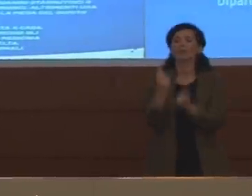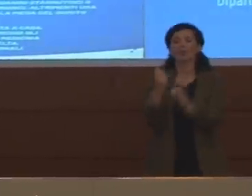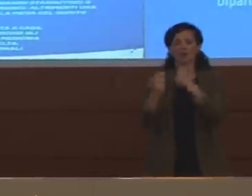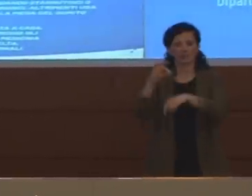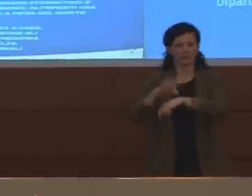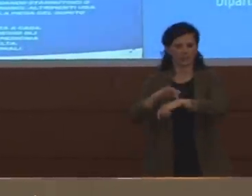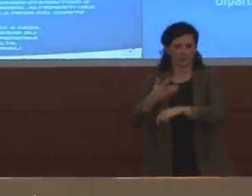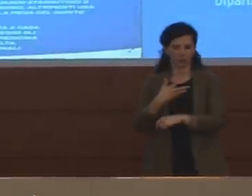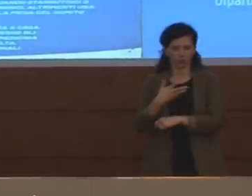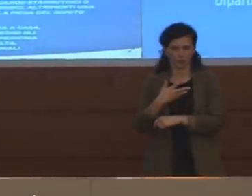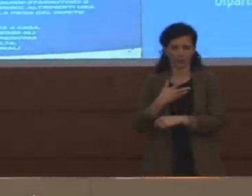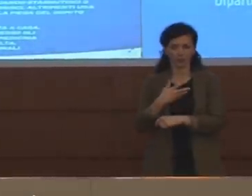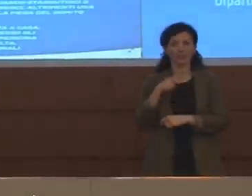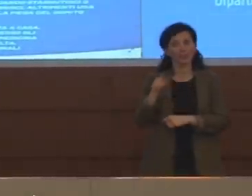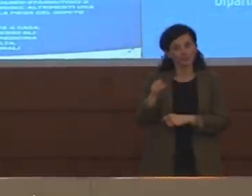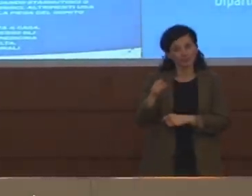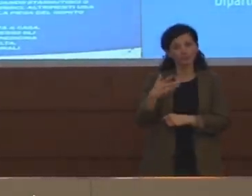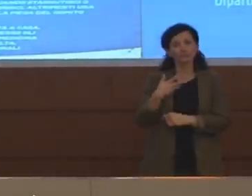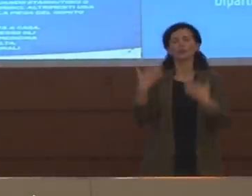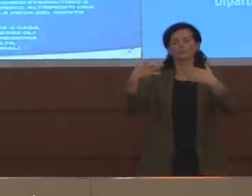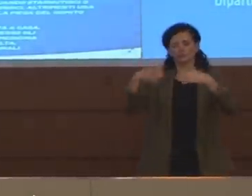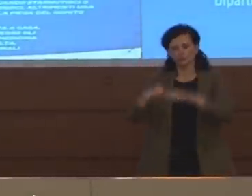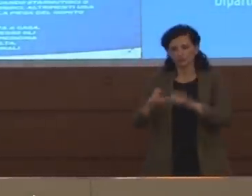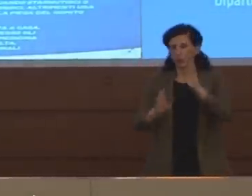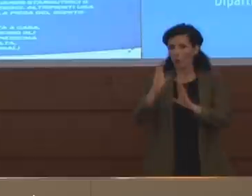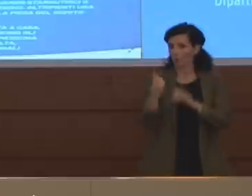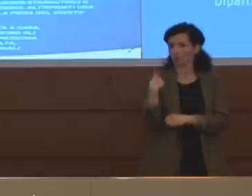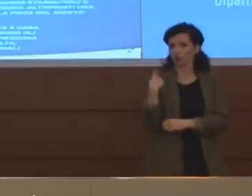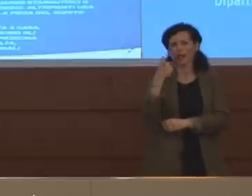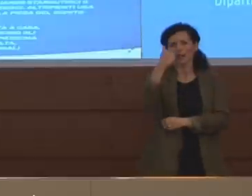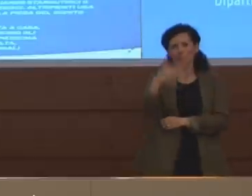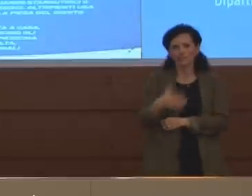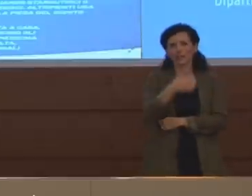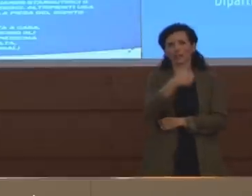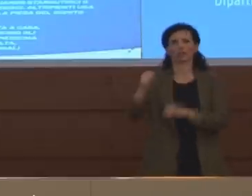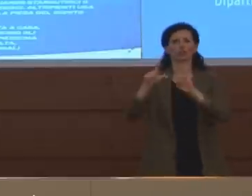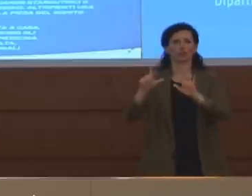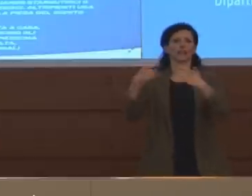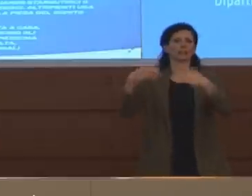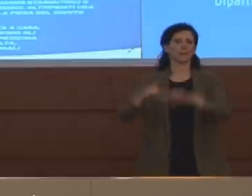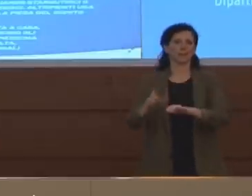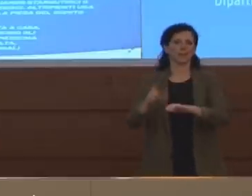Qui abbiamo una diminuzione rispetto a ieri di 1.107 pazienti.